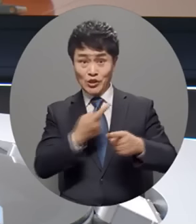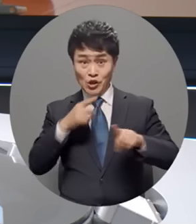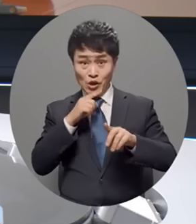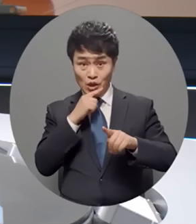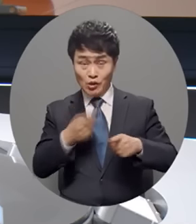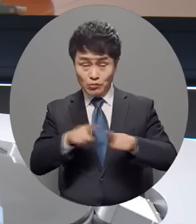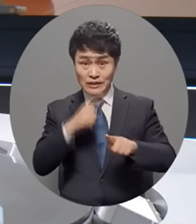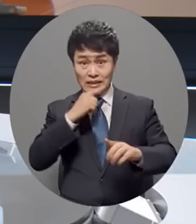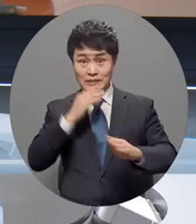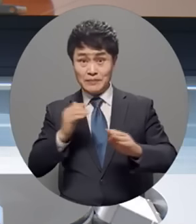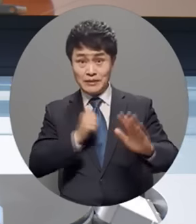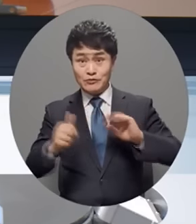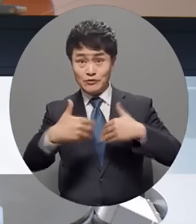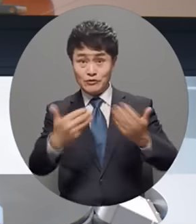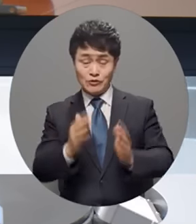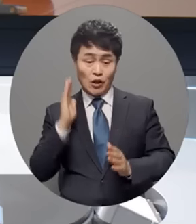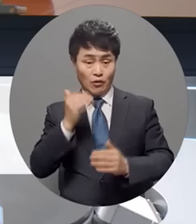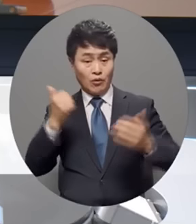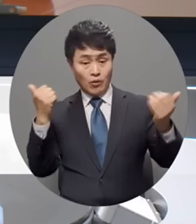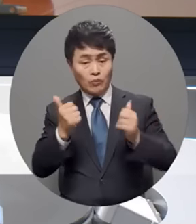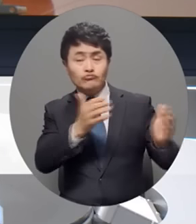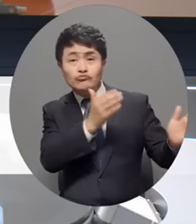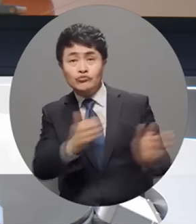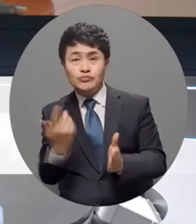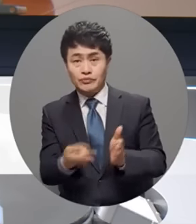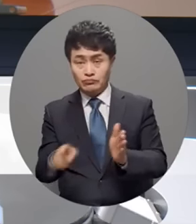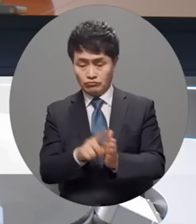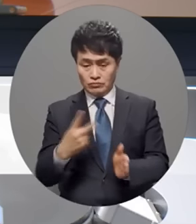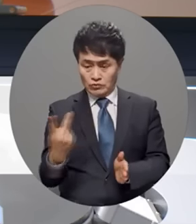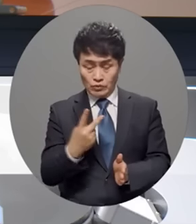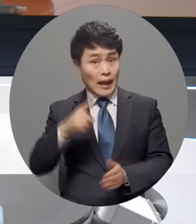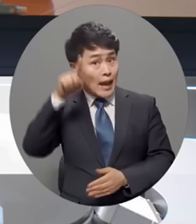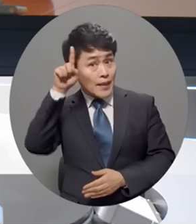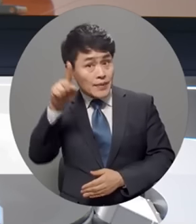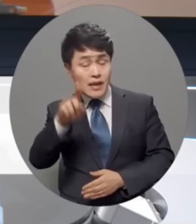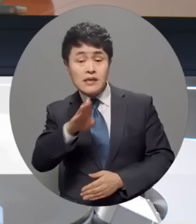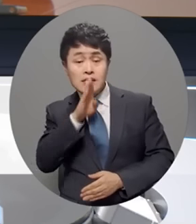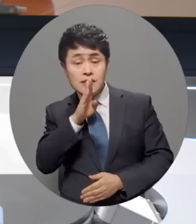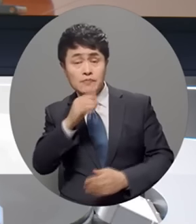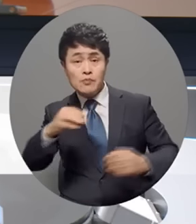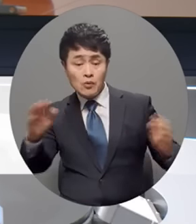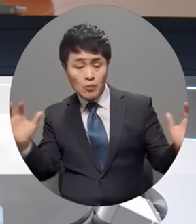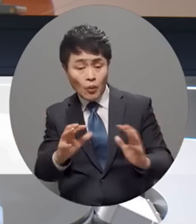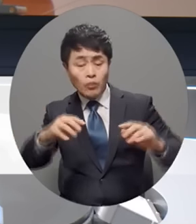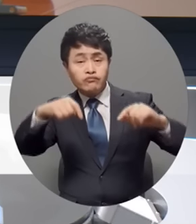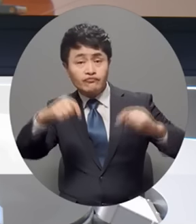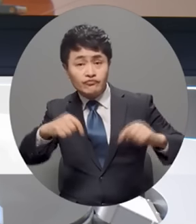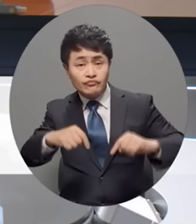윤석열 대통령과 이재명 더불어민주당 대표의 영수회담 준비를 위해 양측이 내일